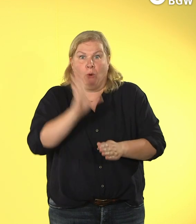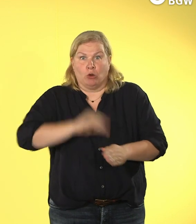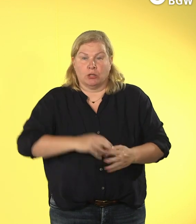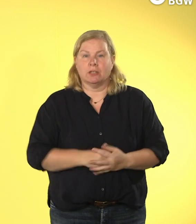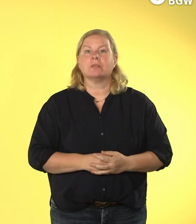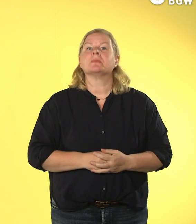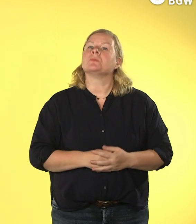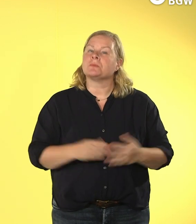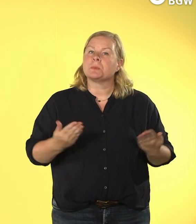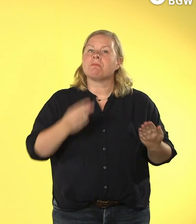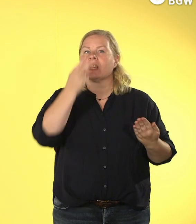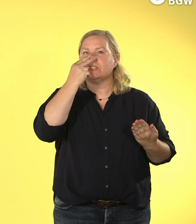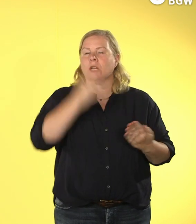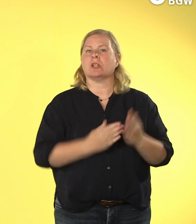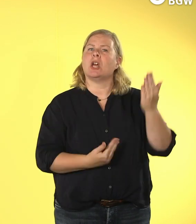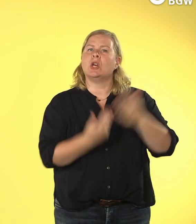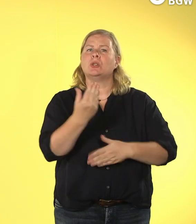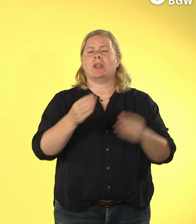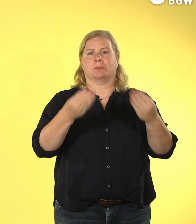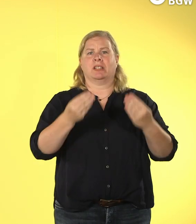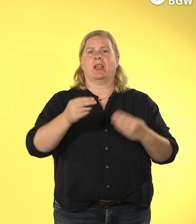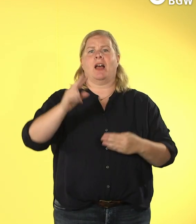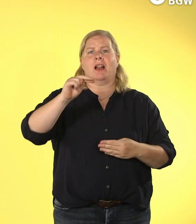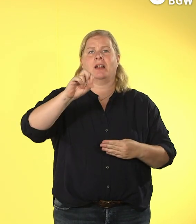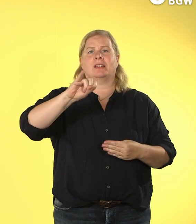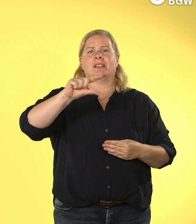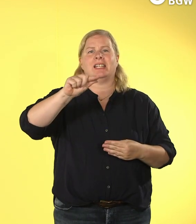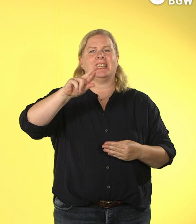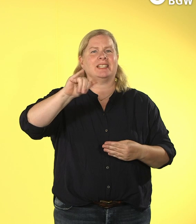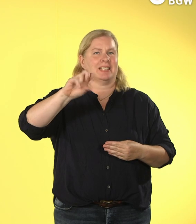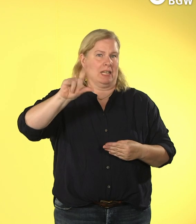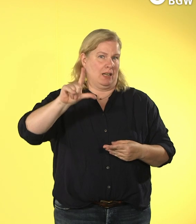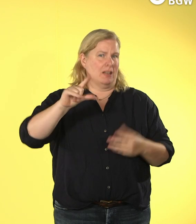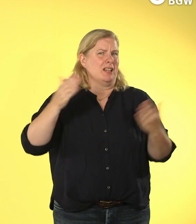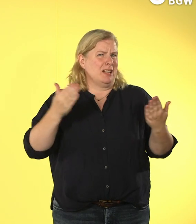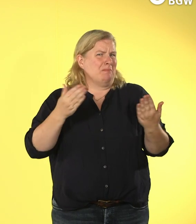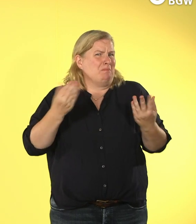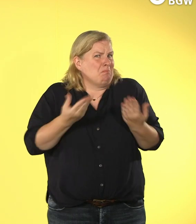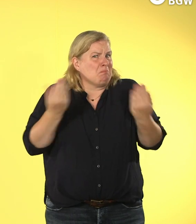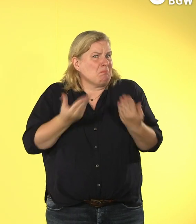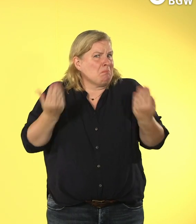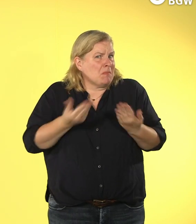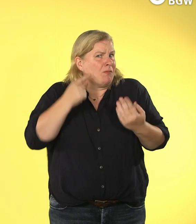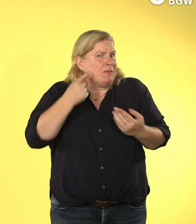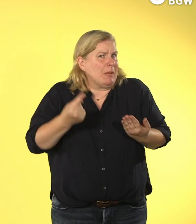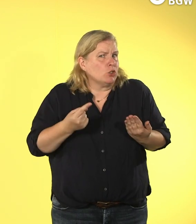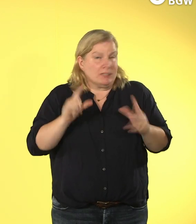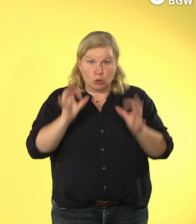Was ist vom neuen Material Vitril bei Einmalhandschuhen zu halten? Können Sie dazu etwas sagen? Ich habe den Begriff nicht verstanden.